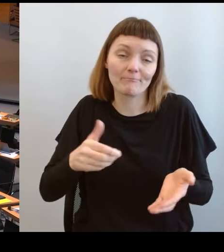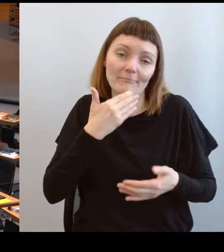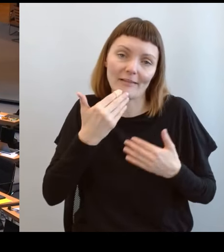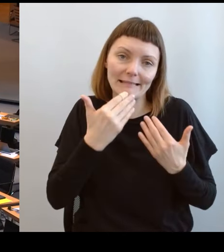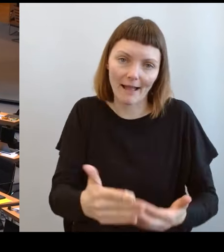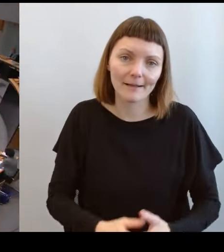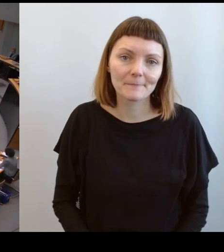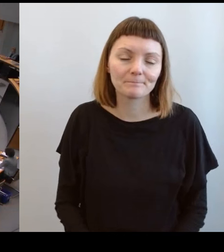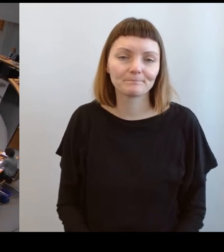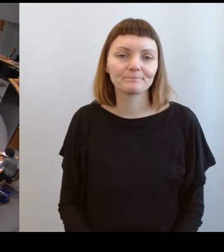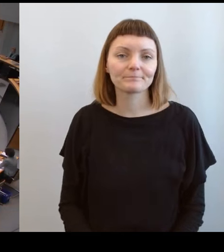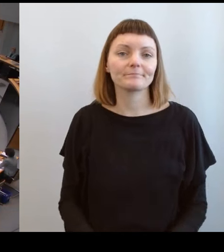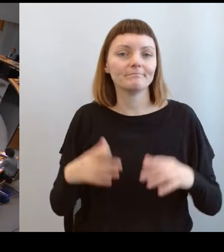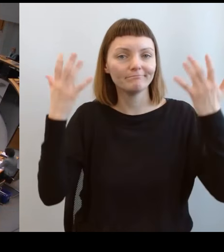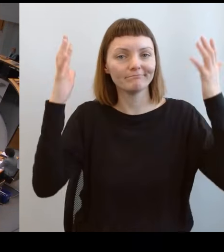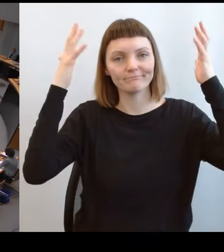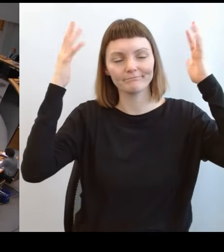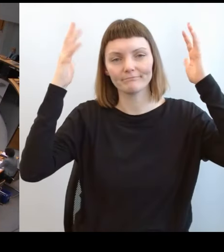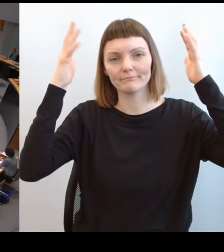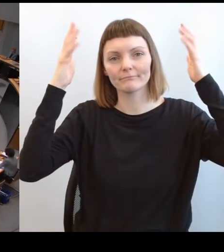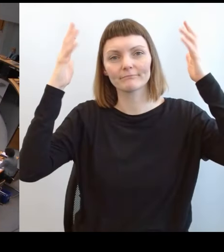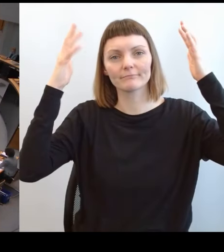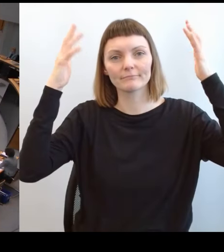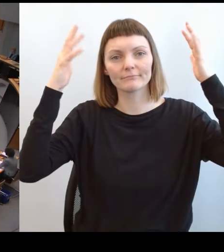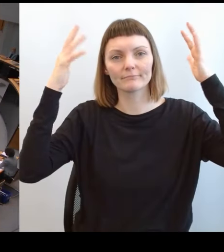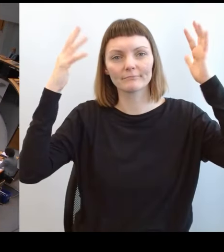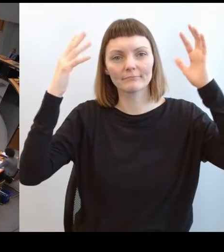Für die CDU Fraktion folgt dann der Kollege Goiny.